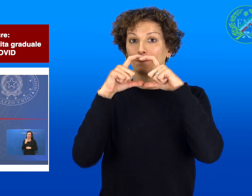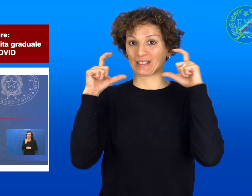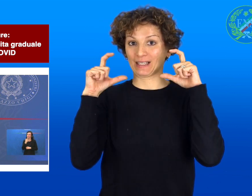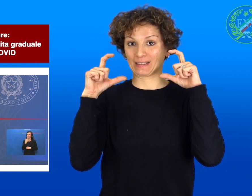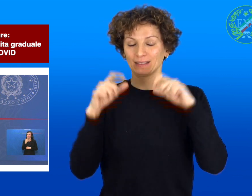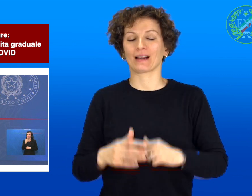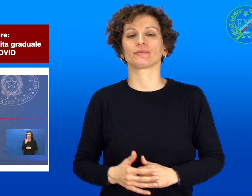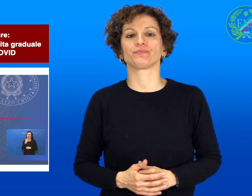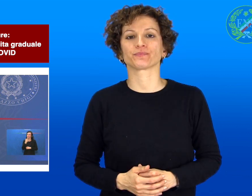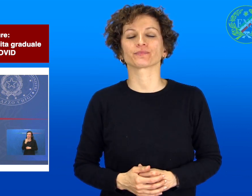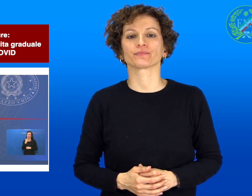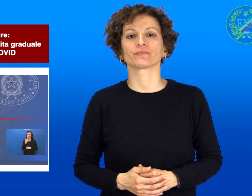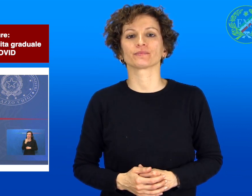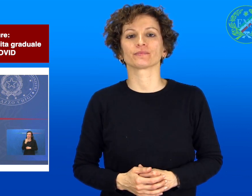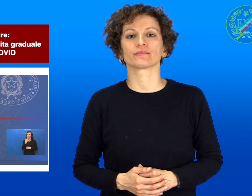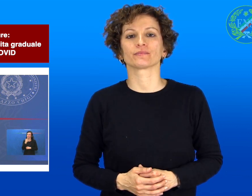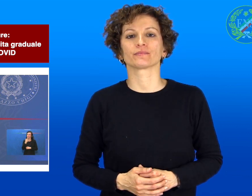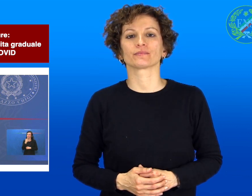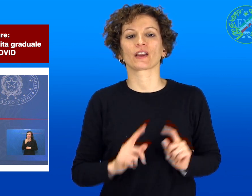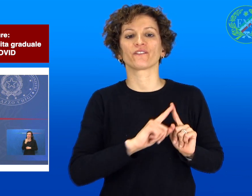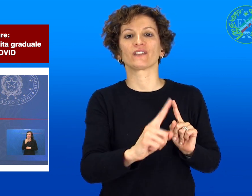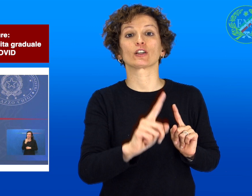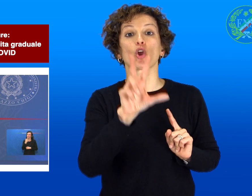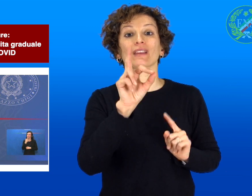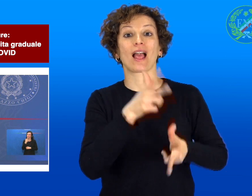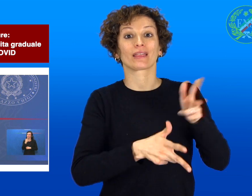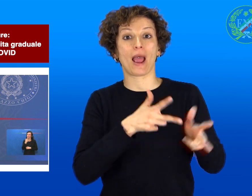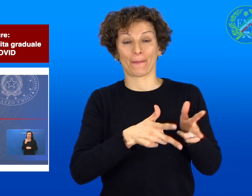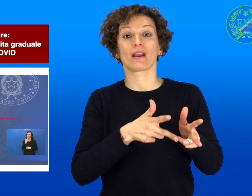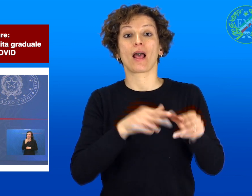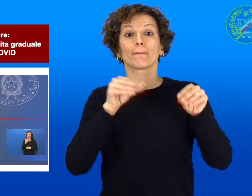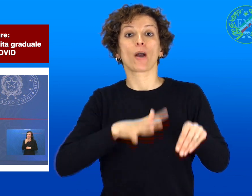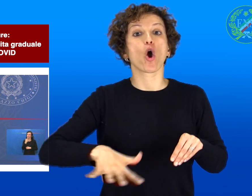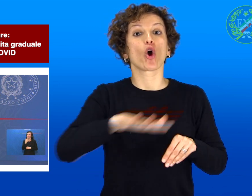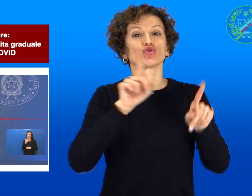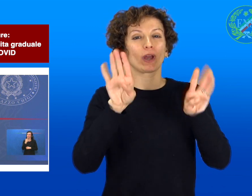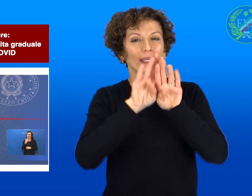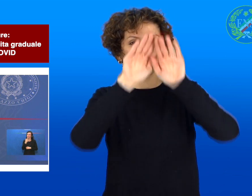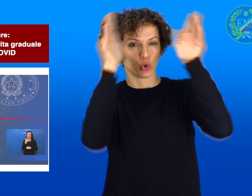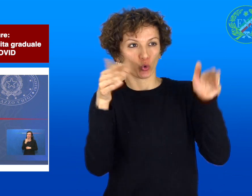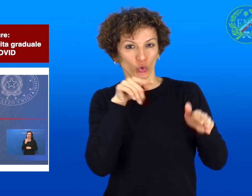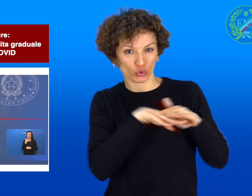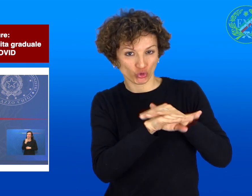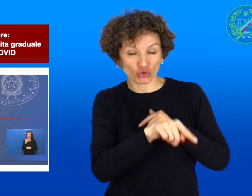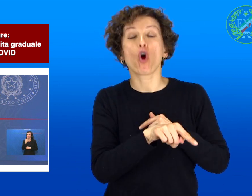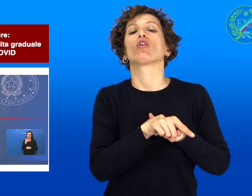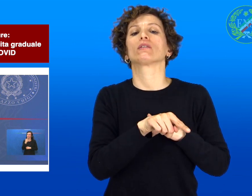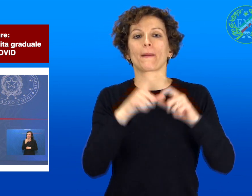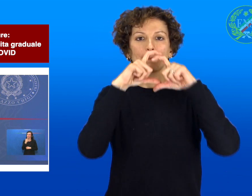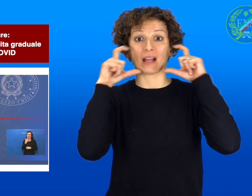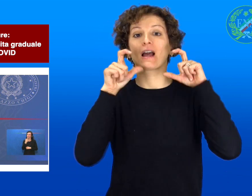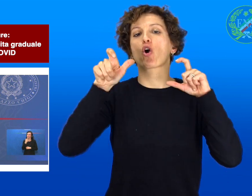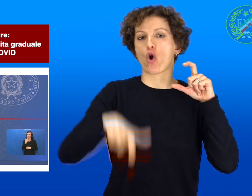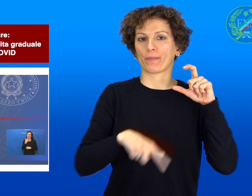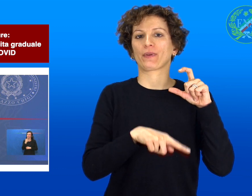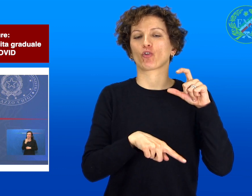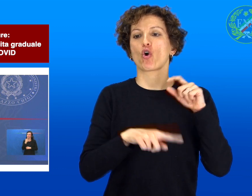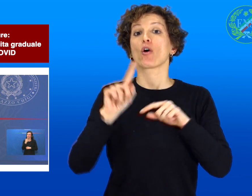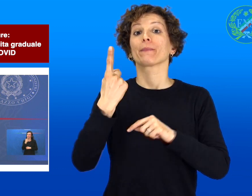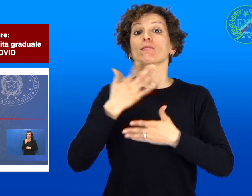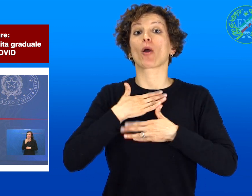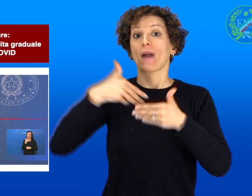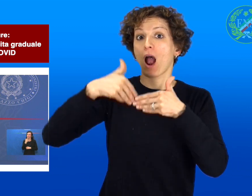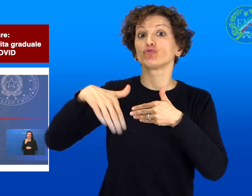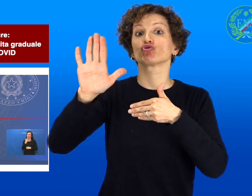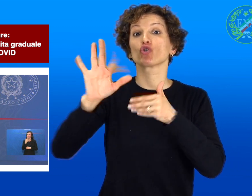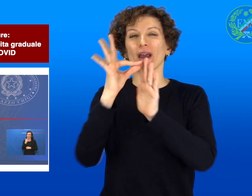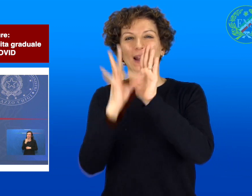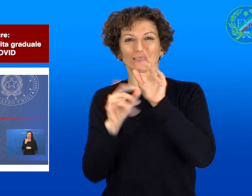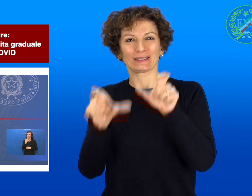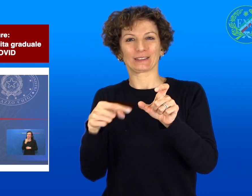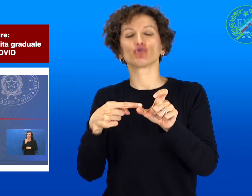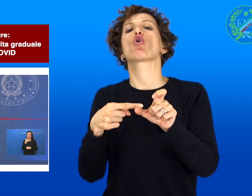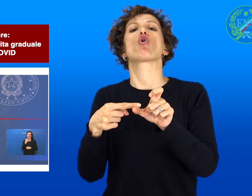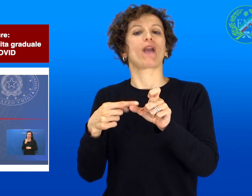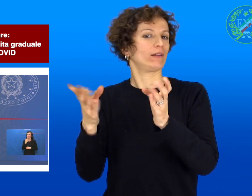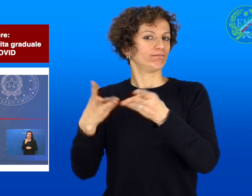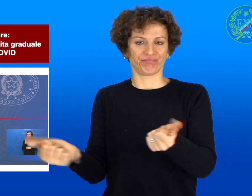Mascherine. Restano obbligatorie al chiuso fino al 30 aprile, mentre dal 1° maggio decadono tutte le restrizioni.